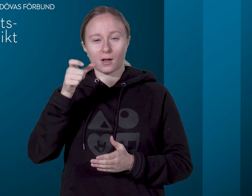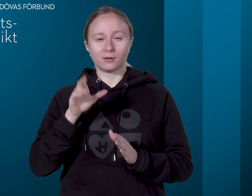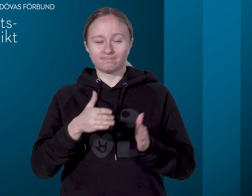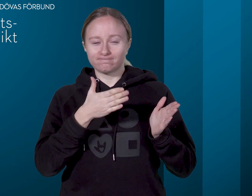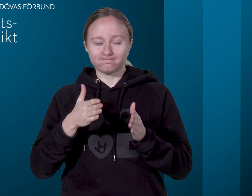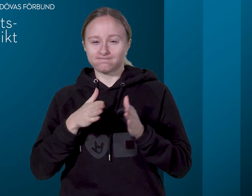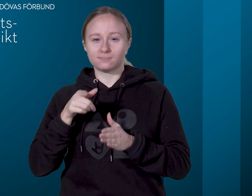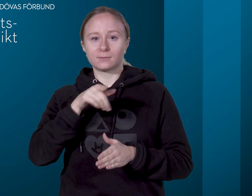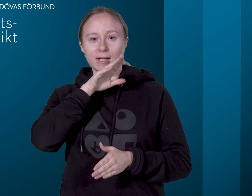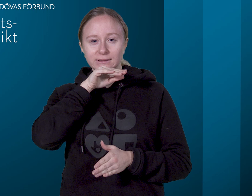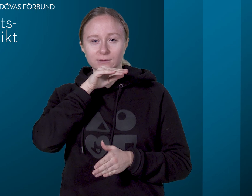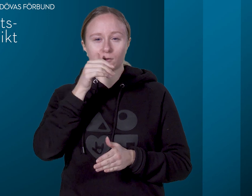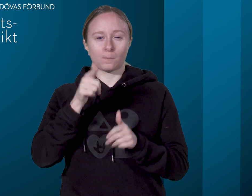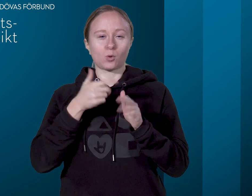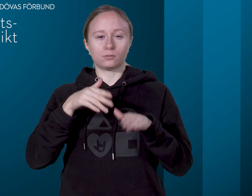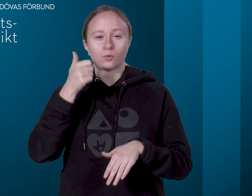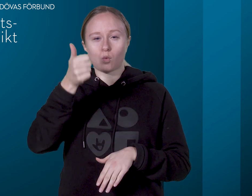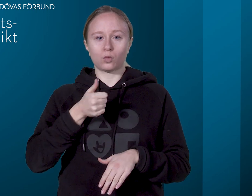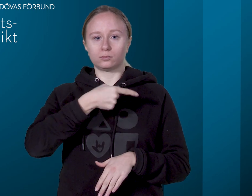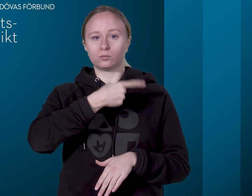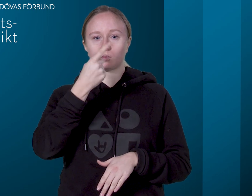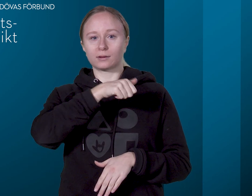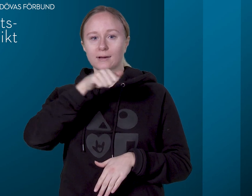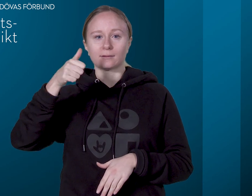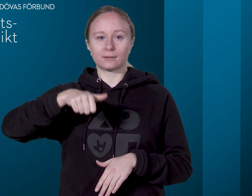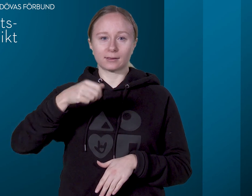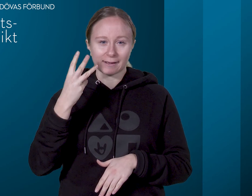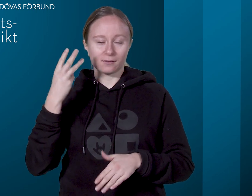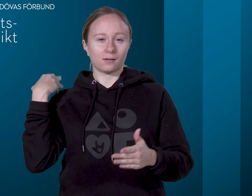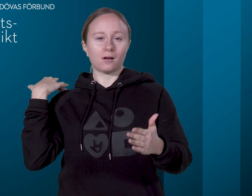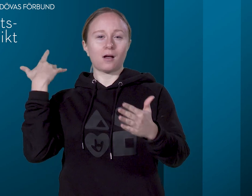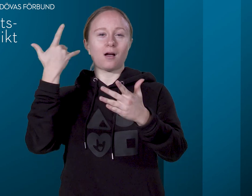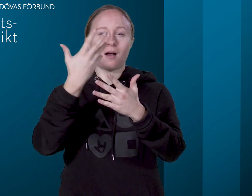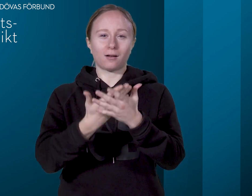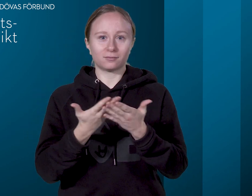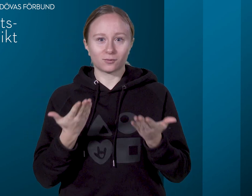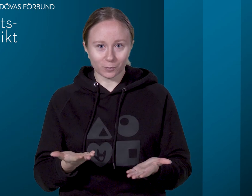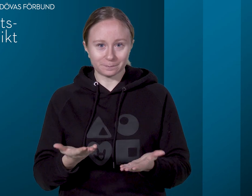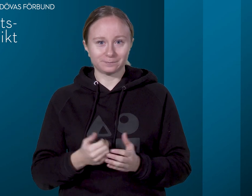som han har skött oavbrutet sedan 1993.